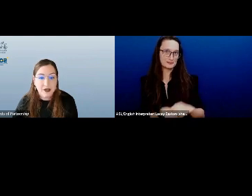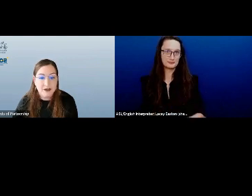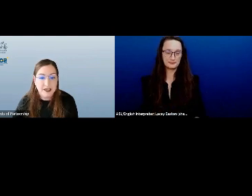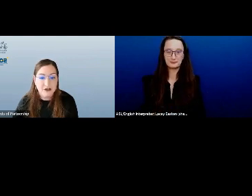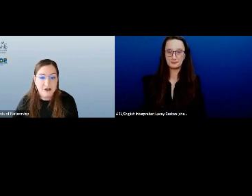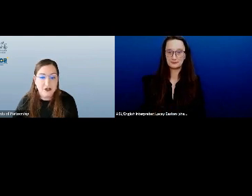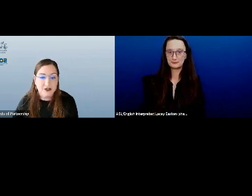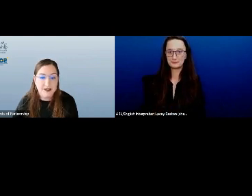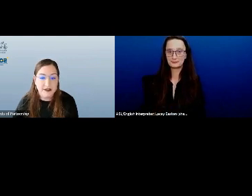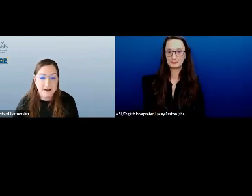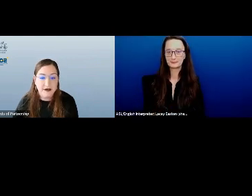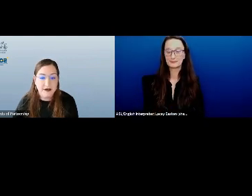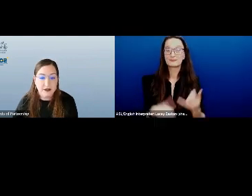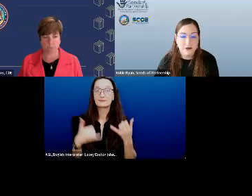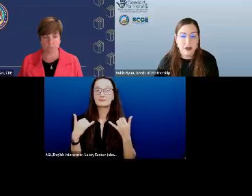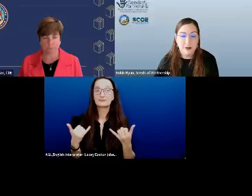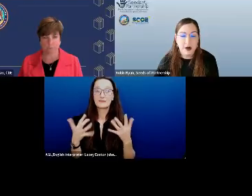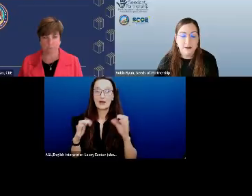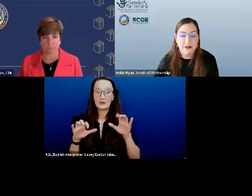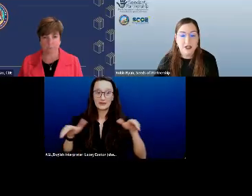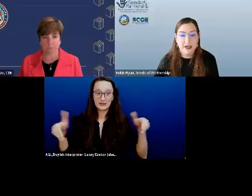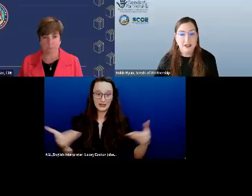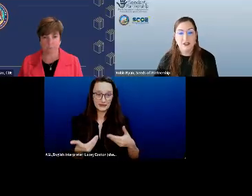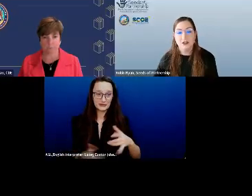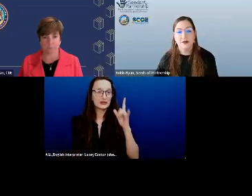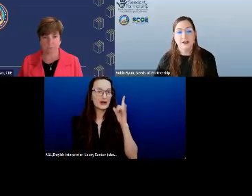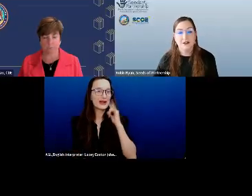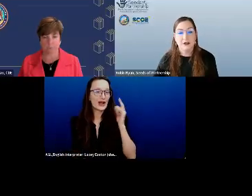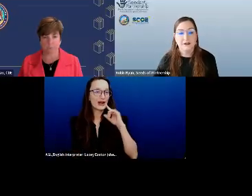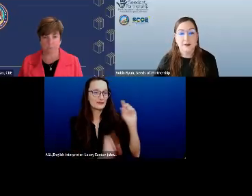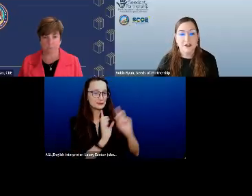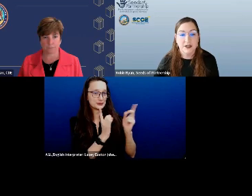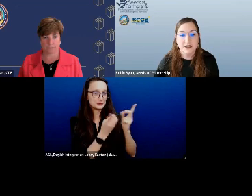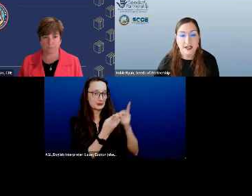ahora tengo el honor de presentarles a la directora de la Division de Educación Especial del Departamento de Educación de California la